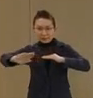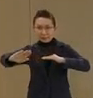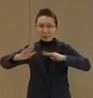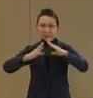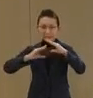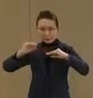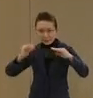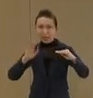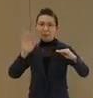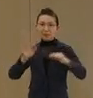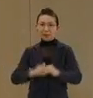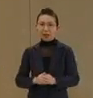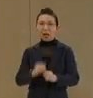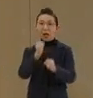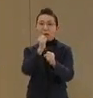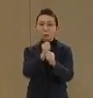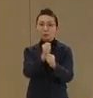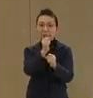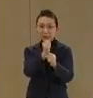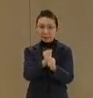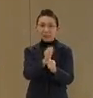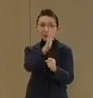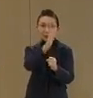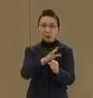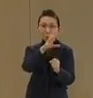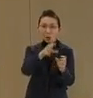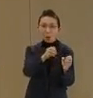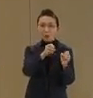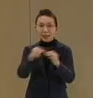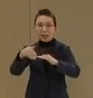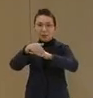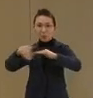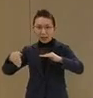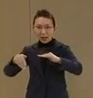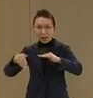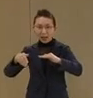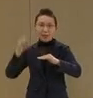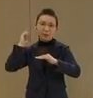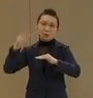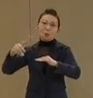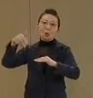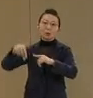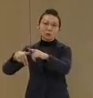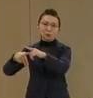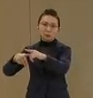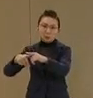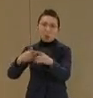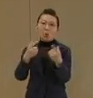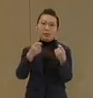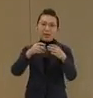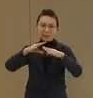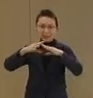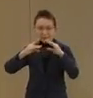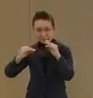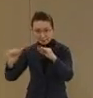築地市場の移転しようとしている 豊洲でも液状化が起きています 危険性は明らかです